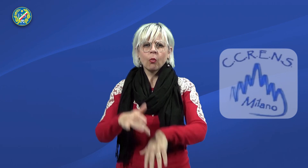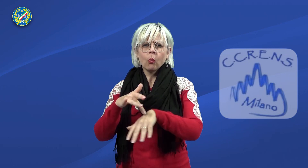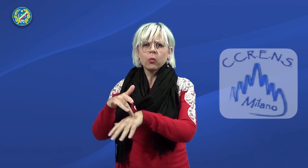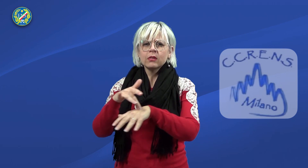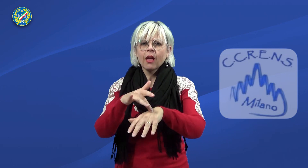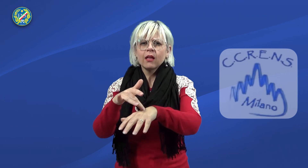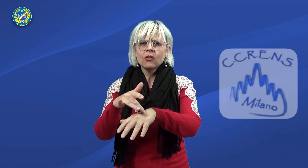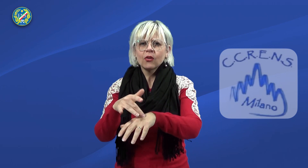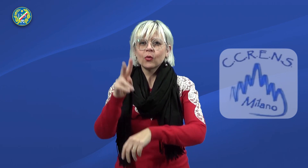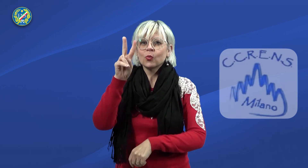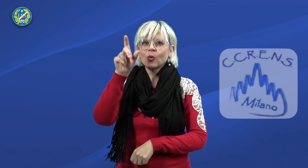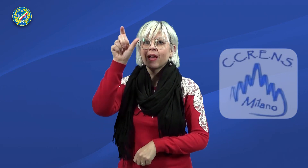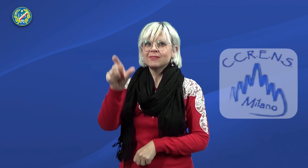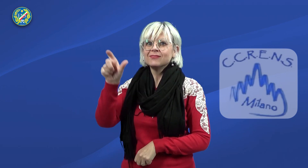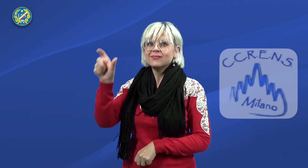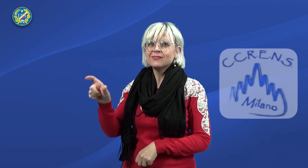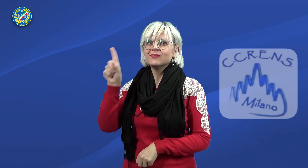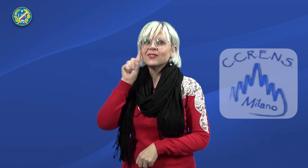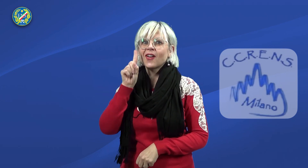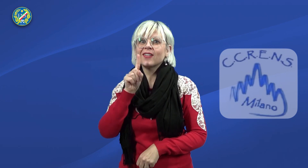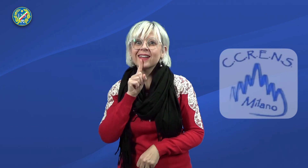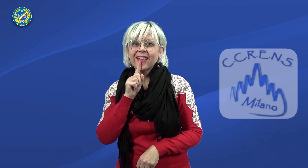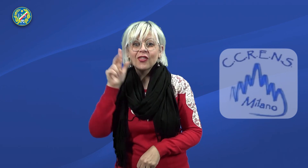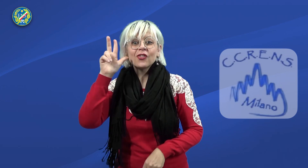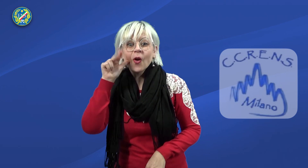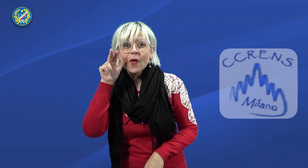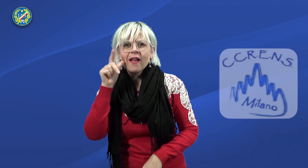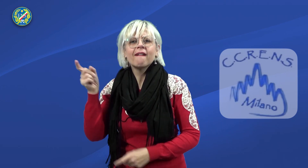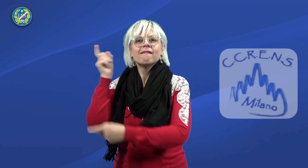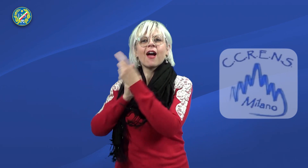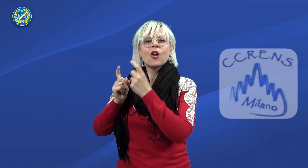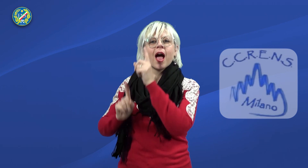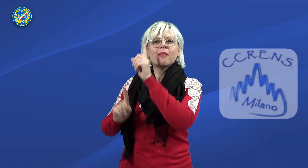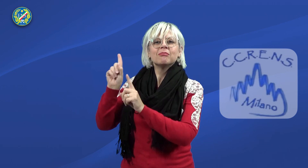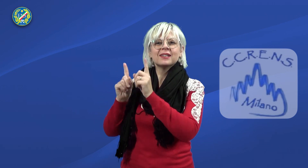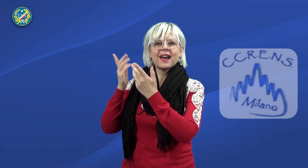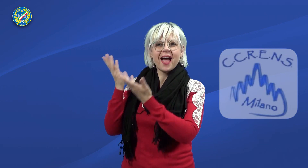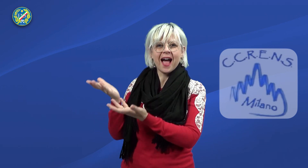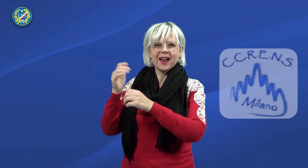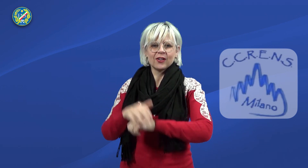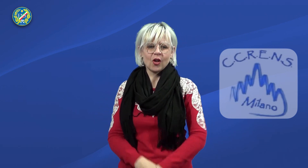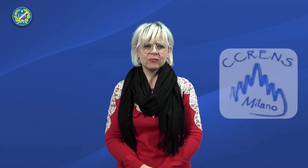Ci faranno la guida due donne sorde di Milano.